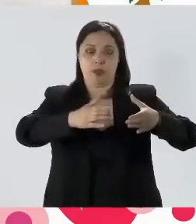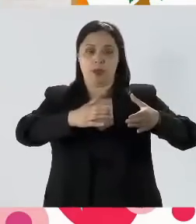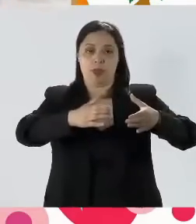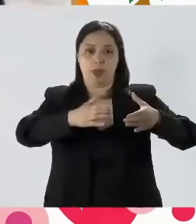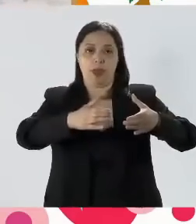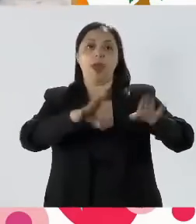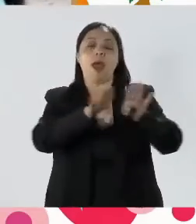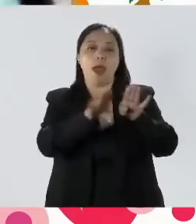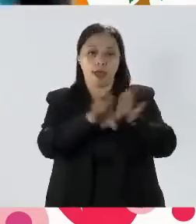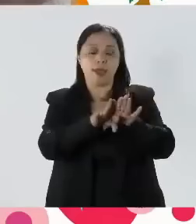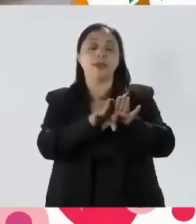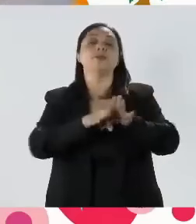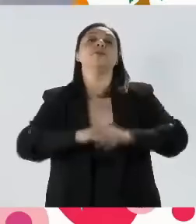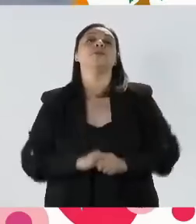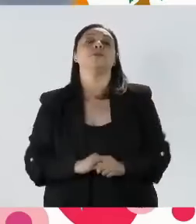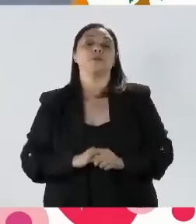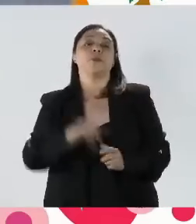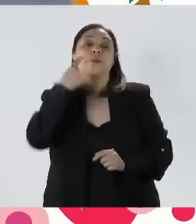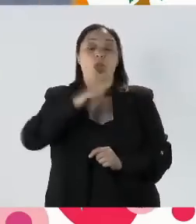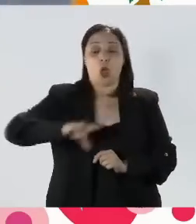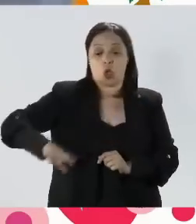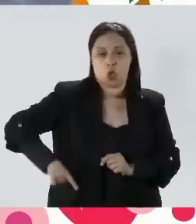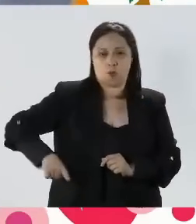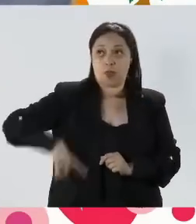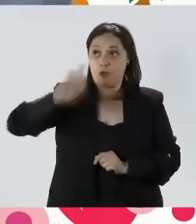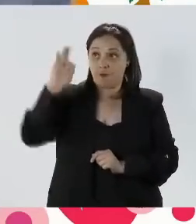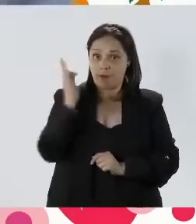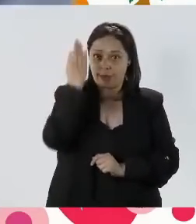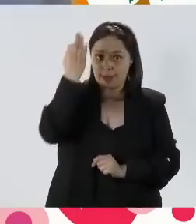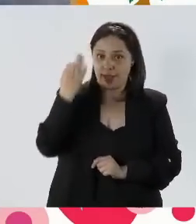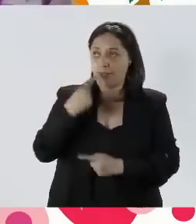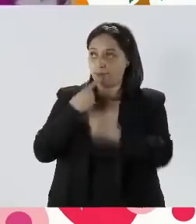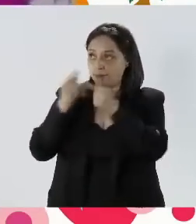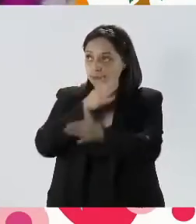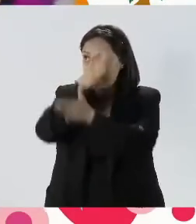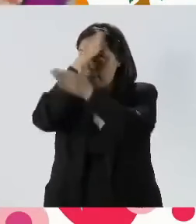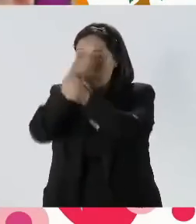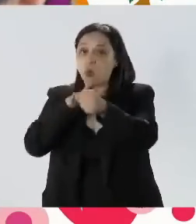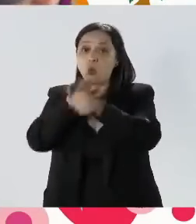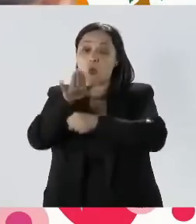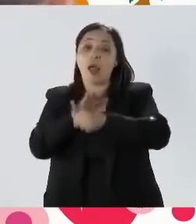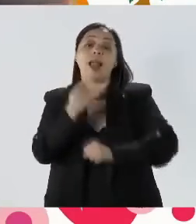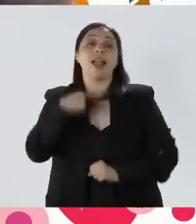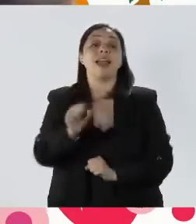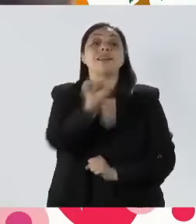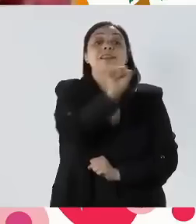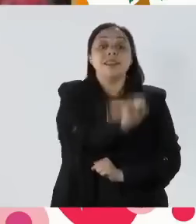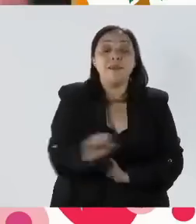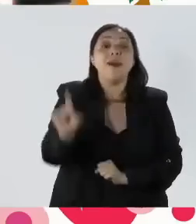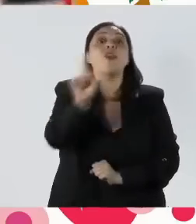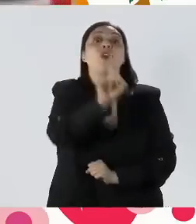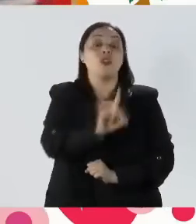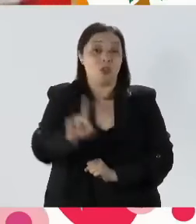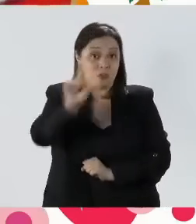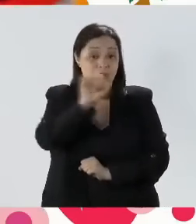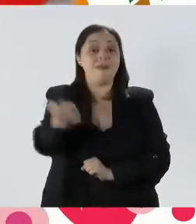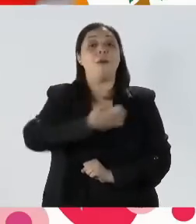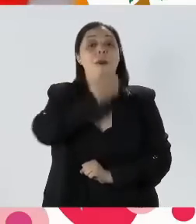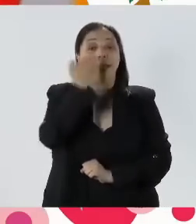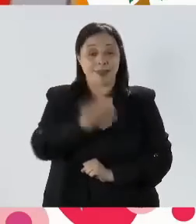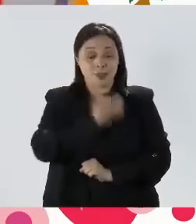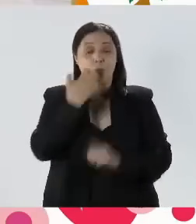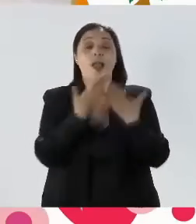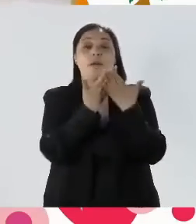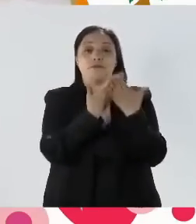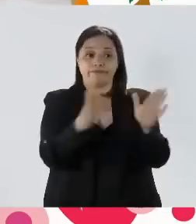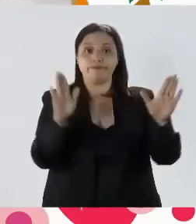coordinación con el Gobierno Federal los fines de semana para para brindar actividades deportivas